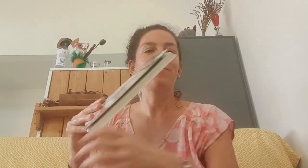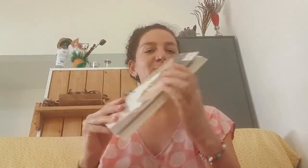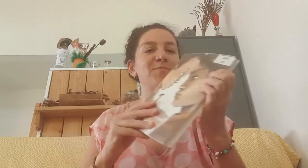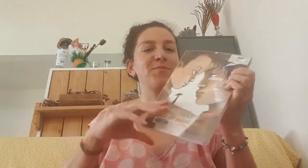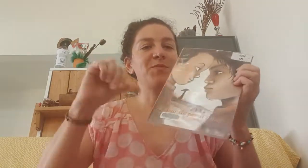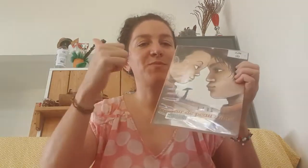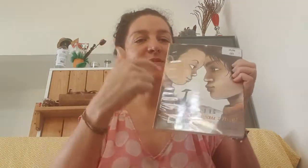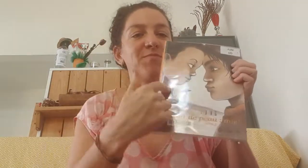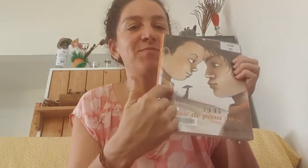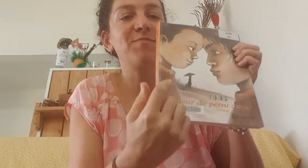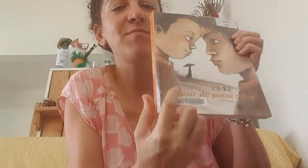La première